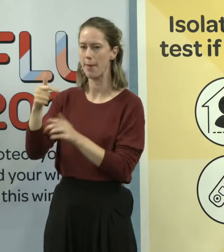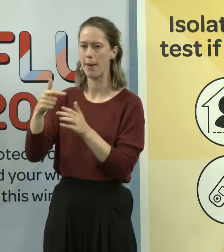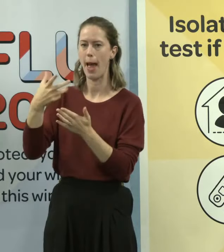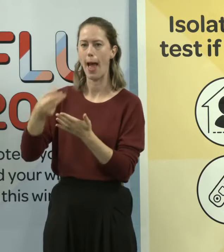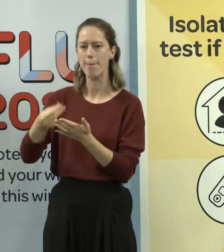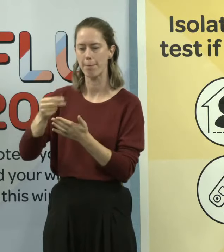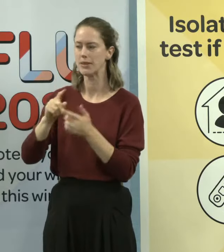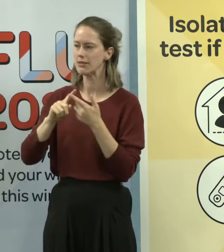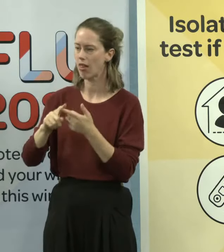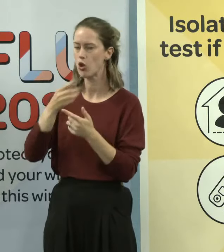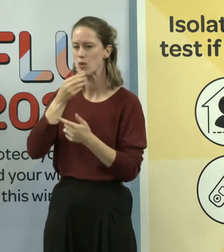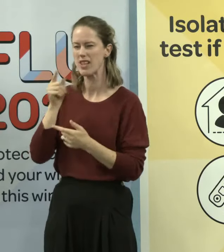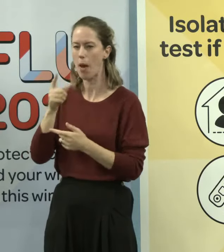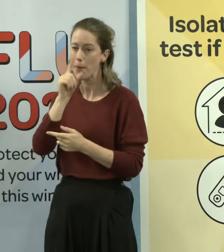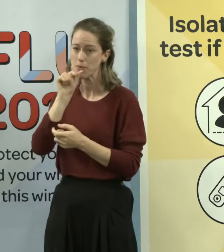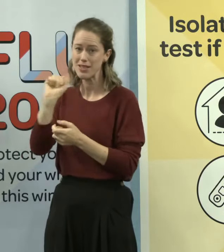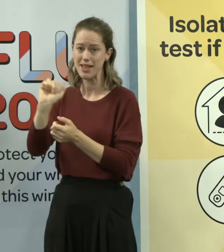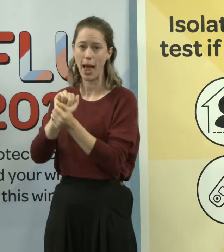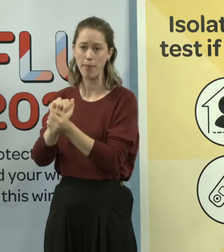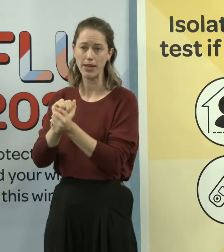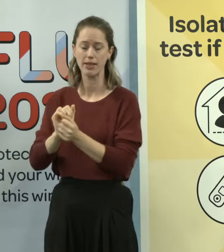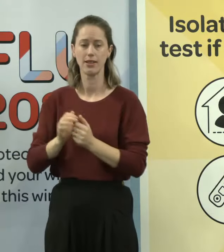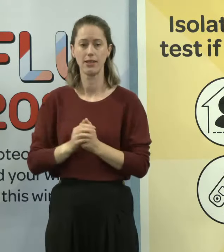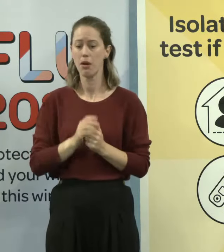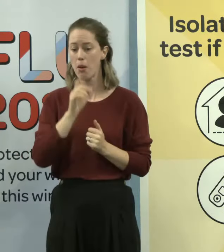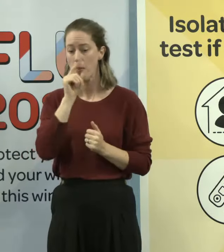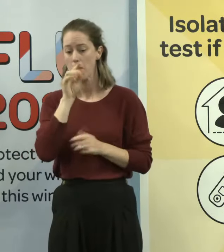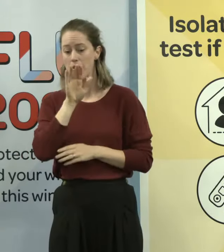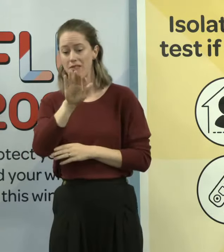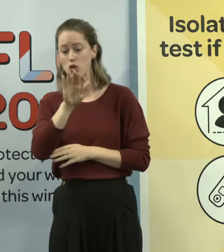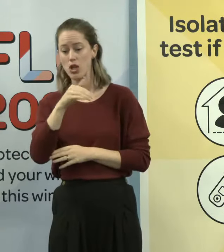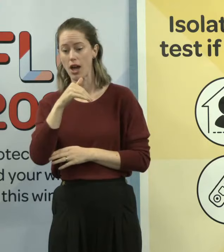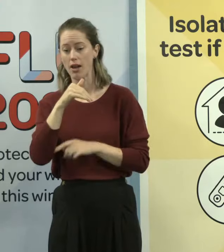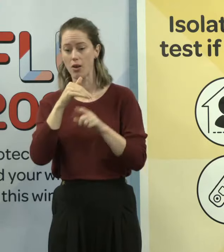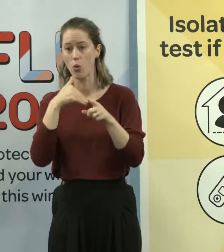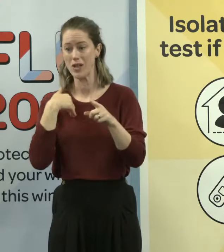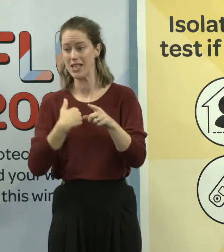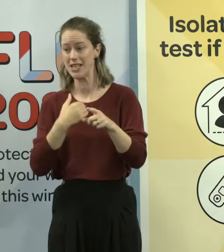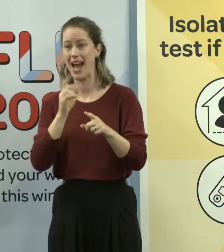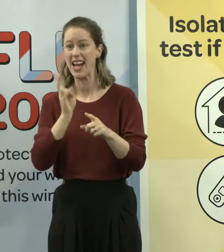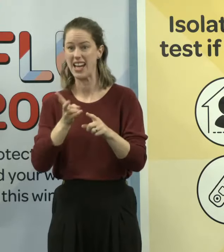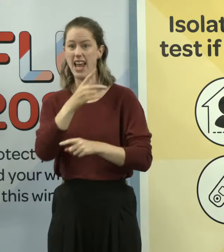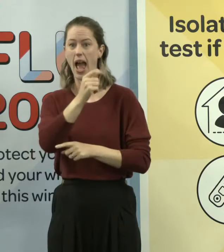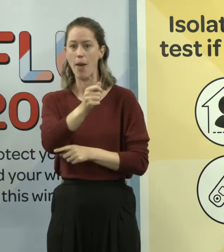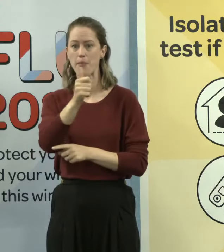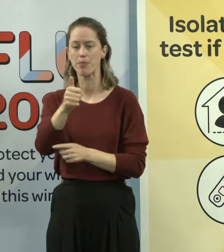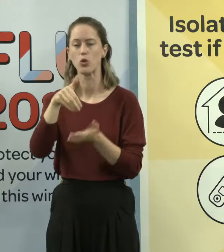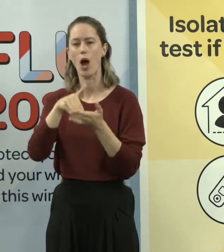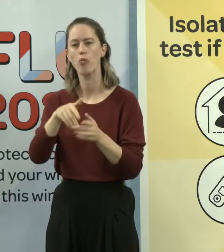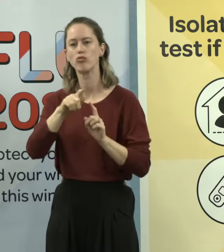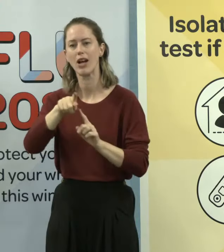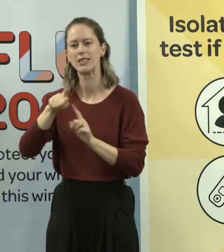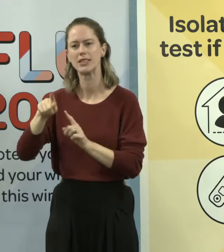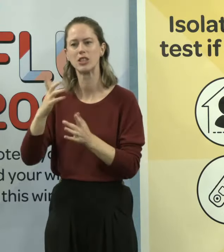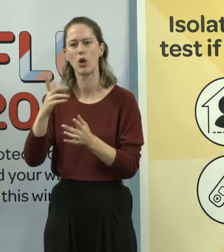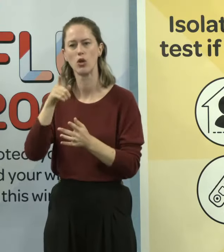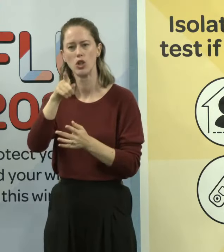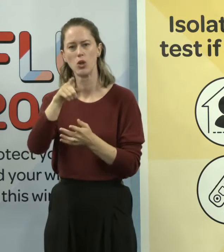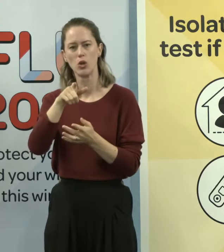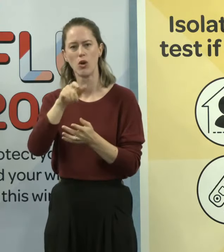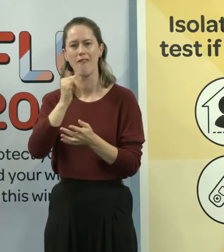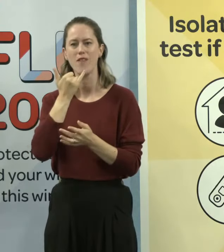nga tangata kei te noho tonu te